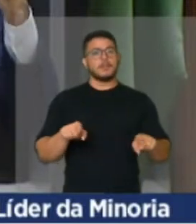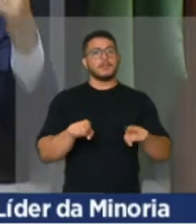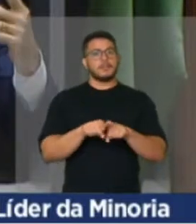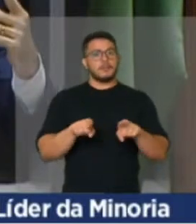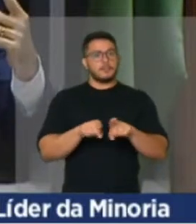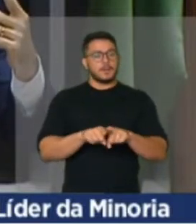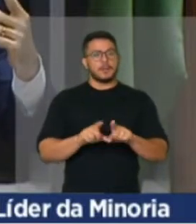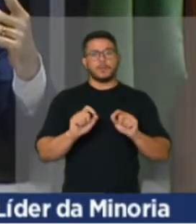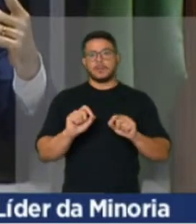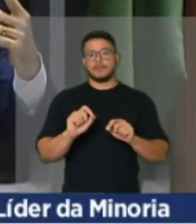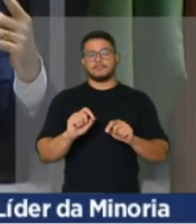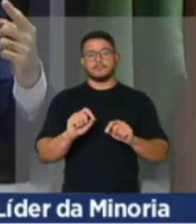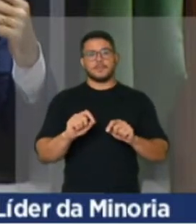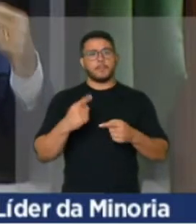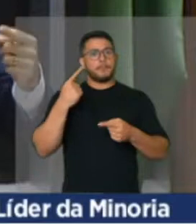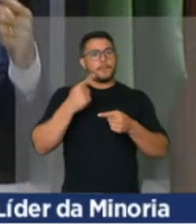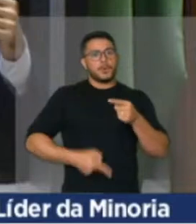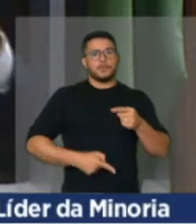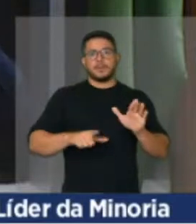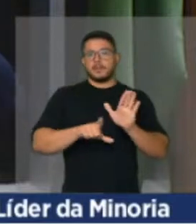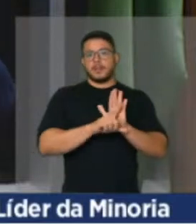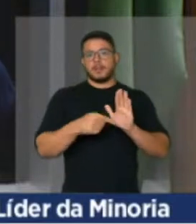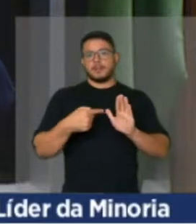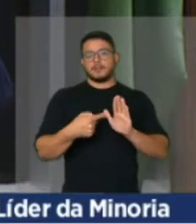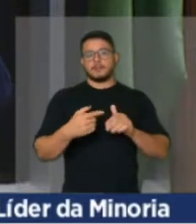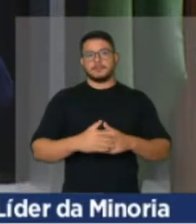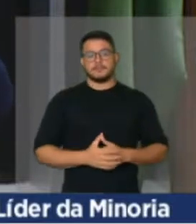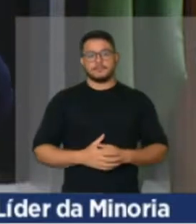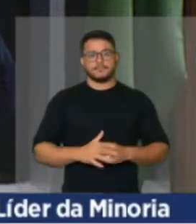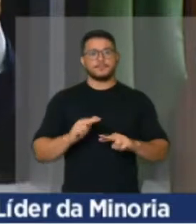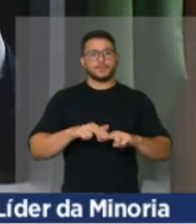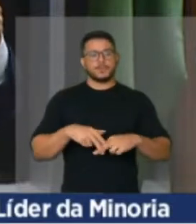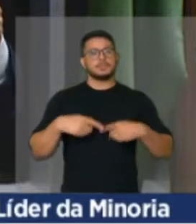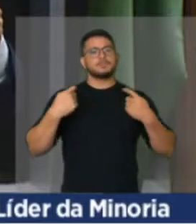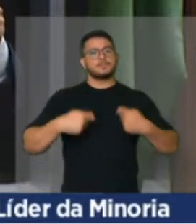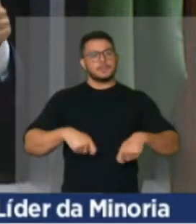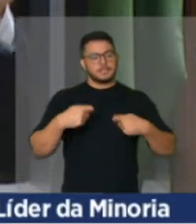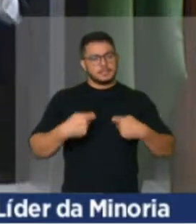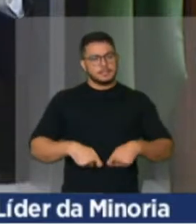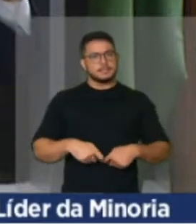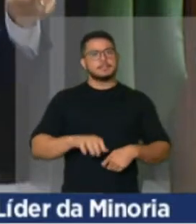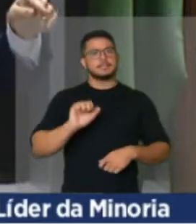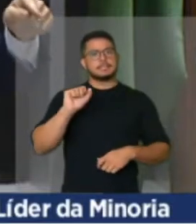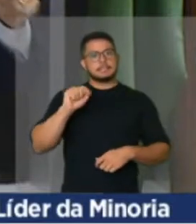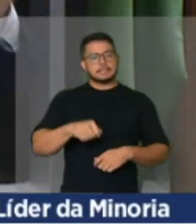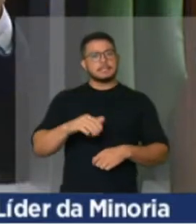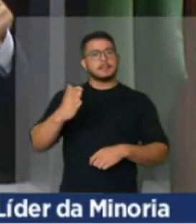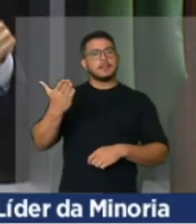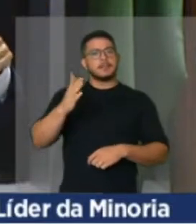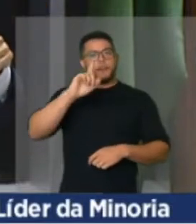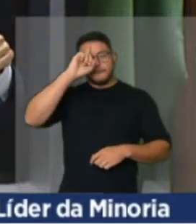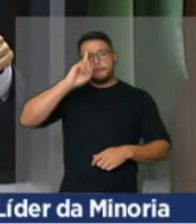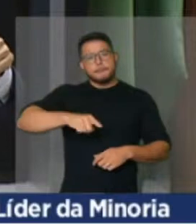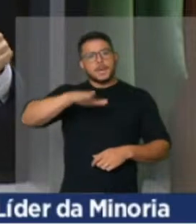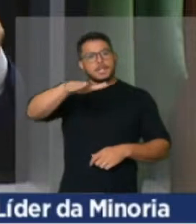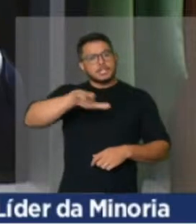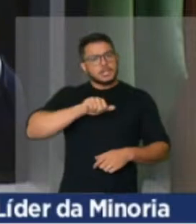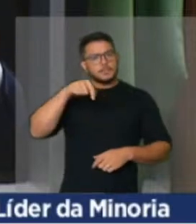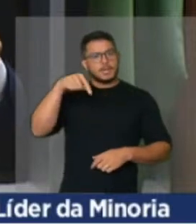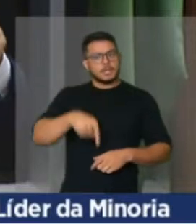TAMBÉM ILEGAL, POR ISSO ELE PRECISA SER NÃO SÓ CONVOCADO PARA DAR SATISFAÇÃO MAS, COMO ELE ESTÁ SENDO INVESTIGADO. ELE DIZ QUE A